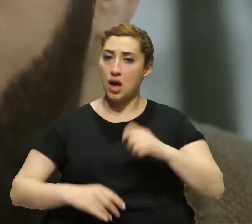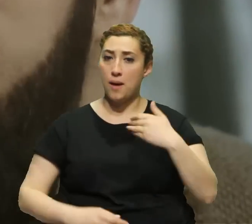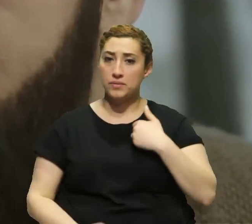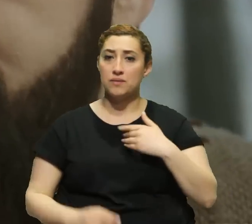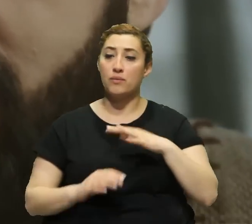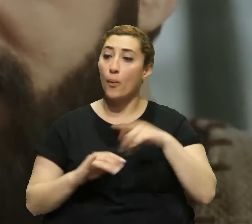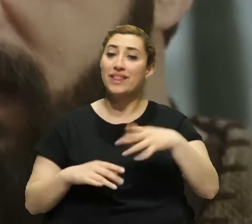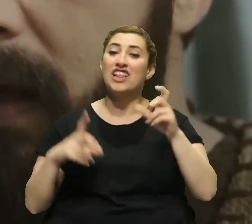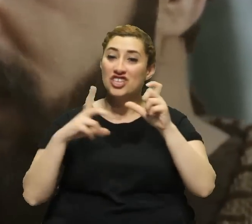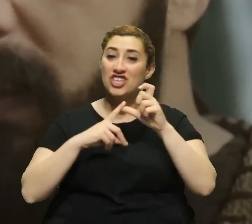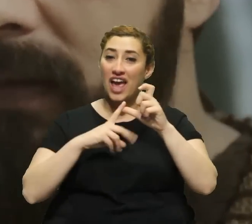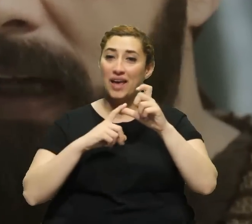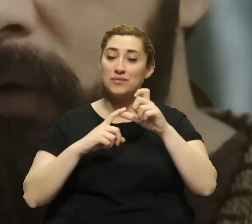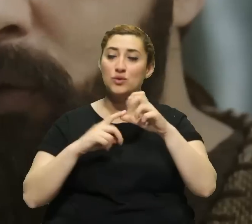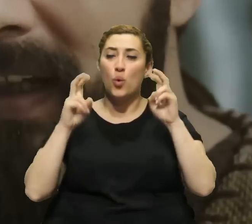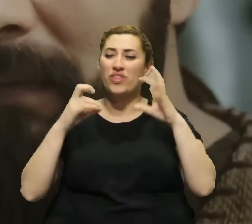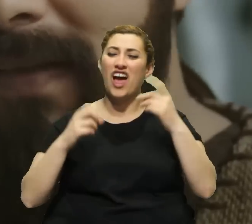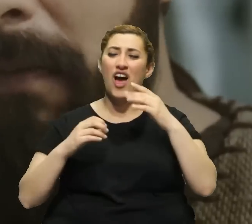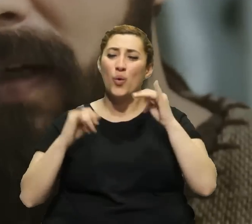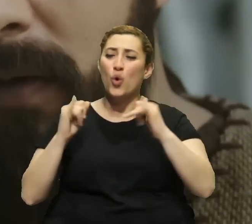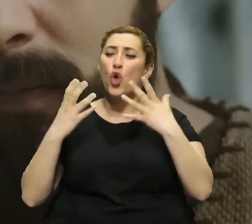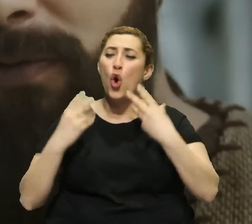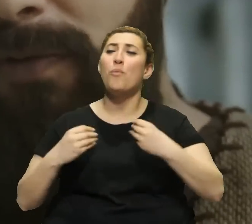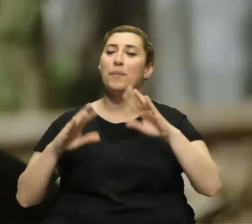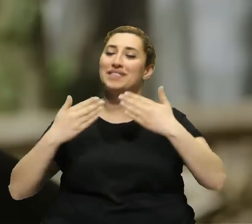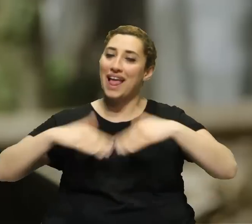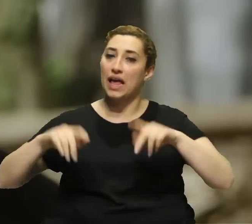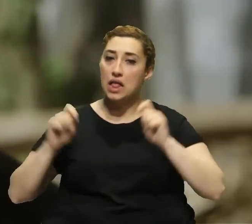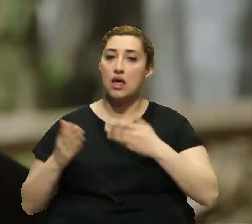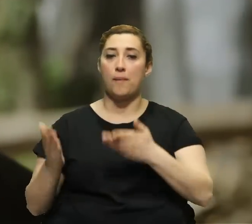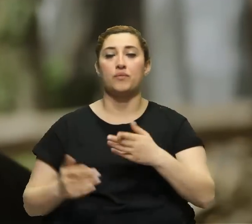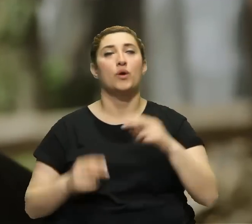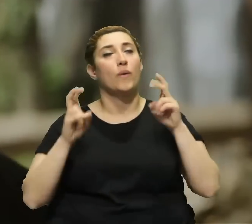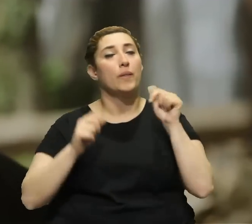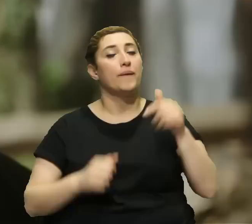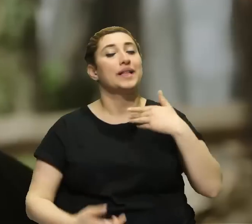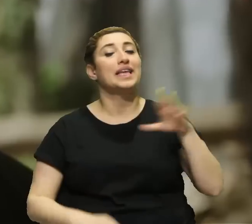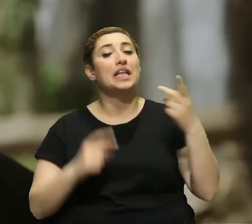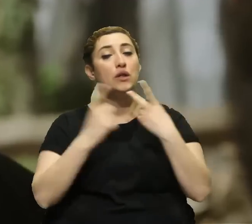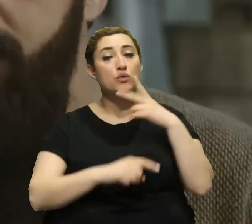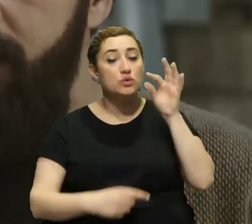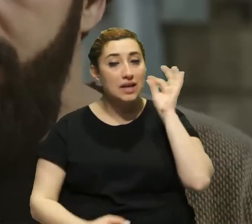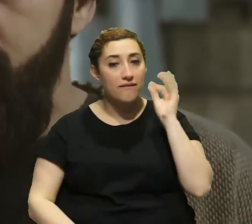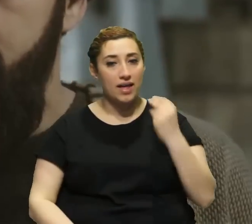Tam aksine Şeyh’imiz vaziyetin daha da kötüye gitmesine mani olmuştur. Mesele o değil Yunus Efendi.